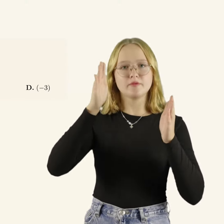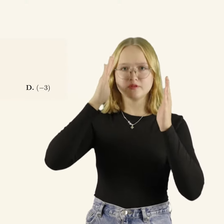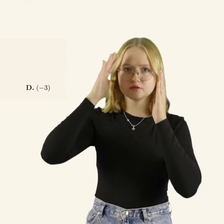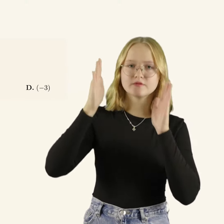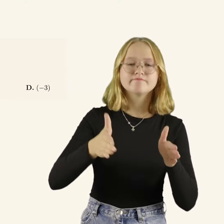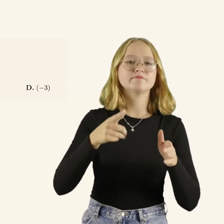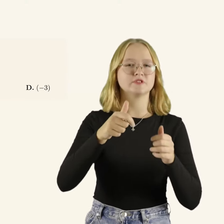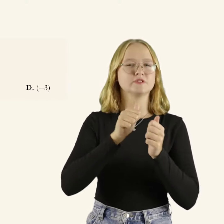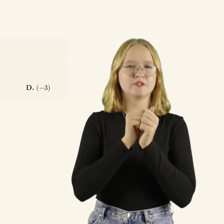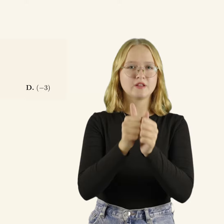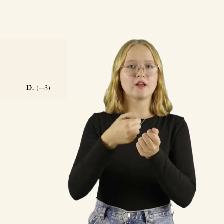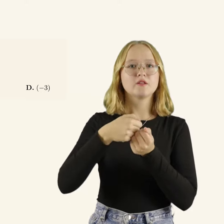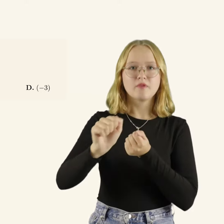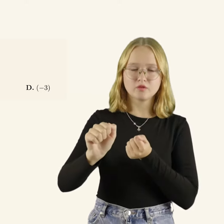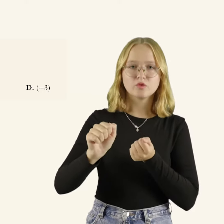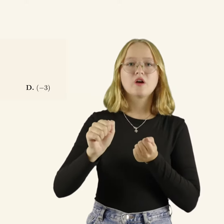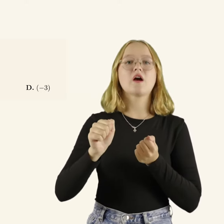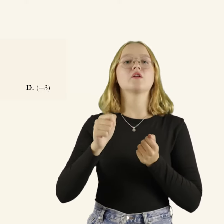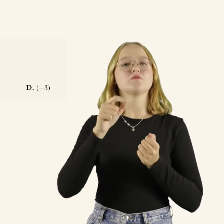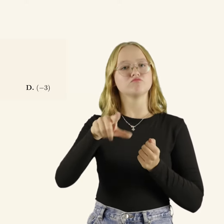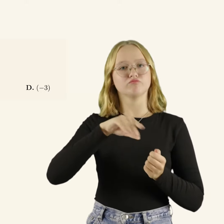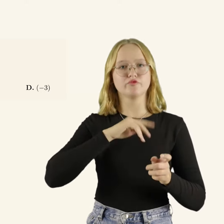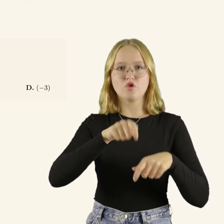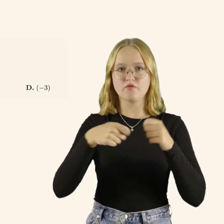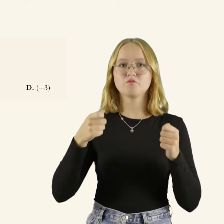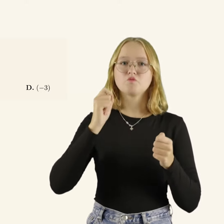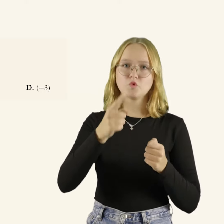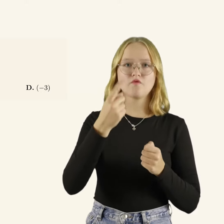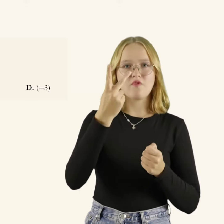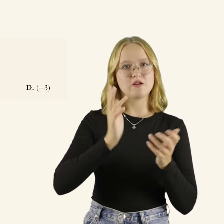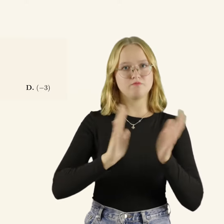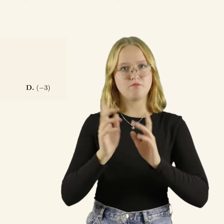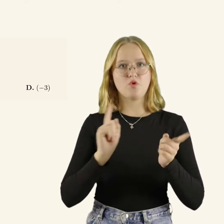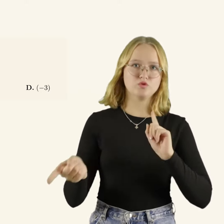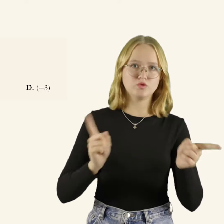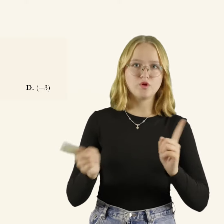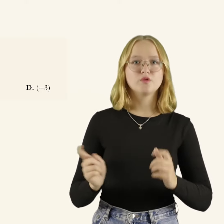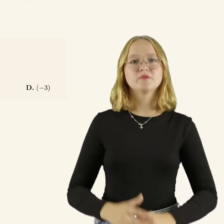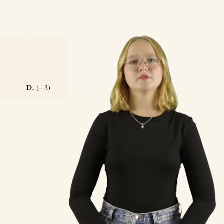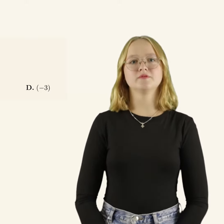Teraz skupimy się na zadaniu maturalnym, możesz rozwiązać je dwoma sposobami.